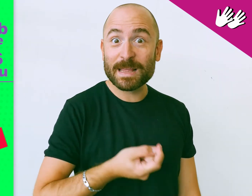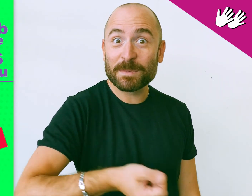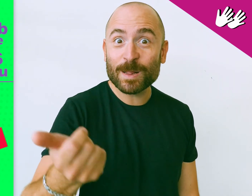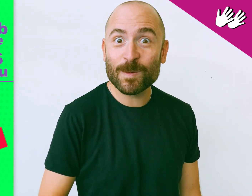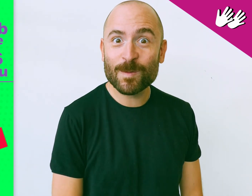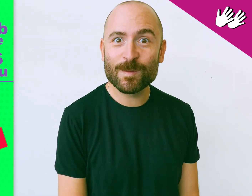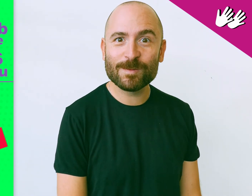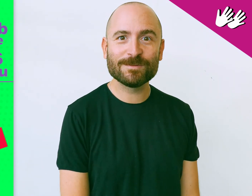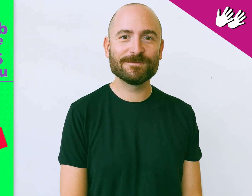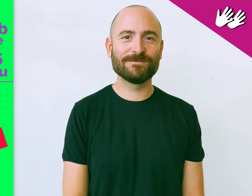A bientôt !